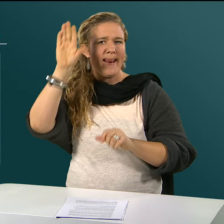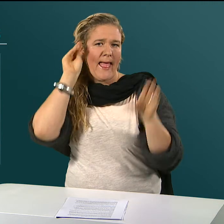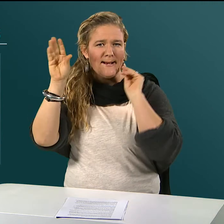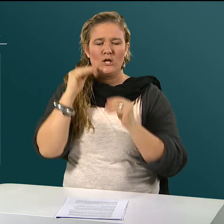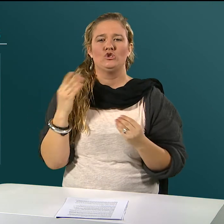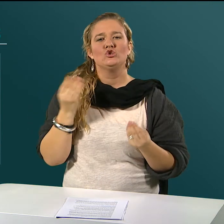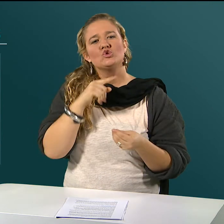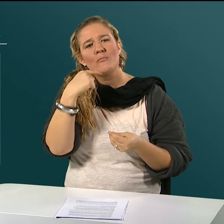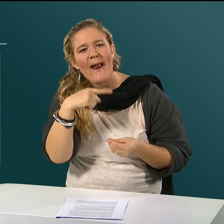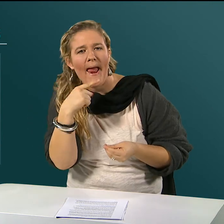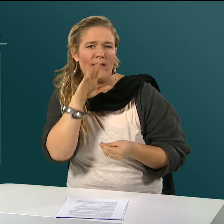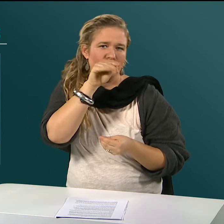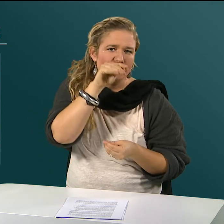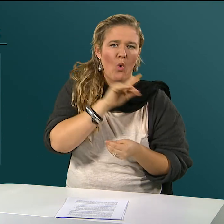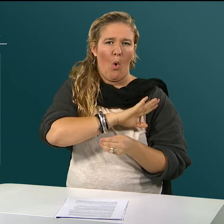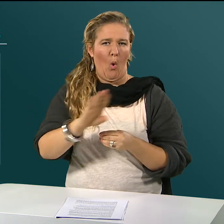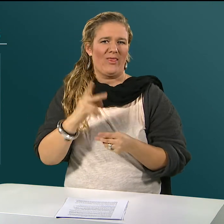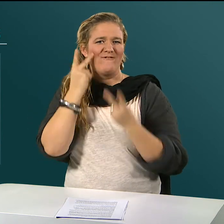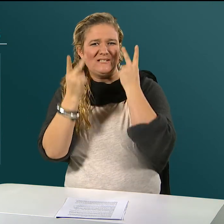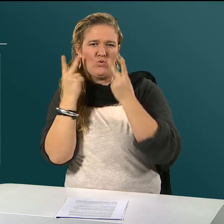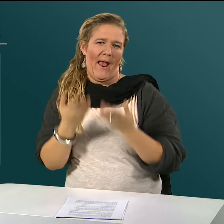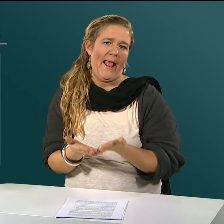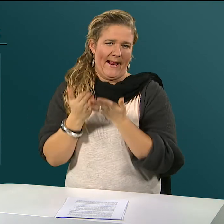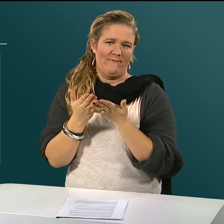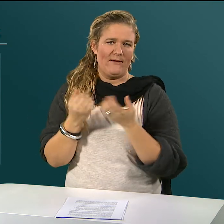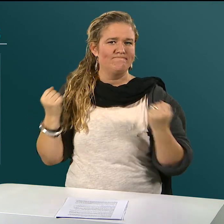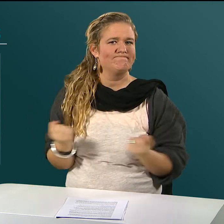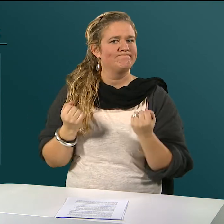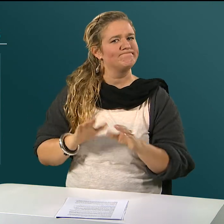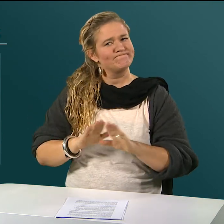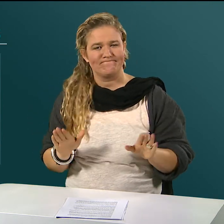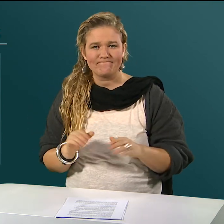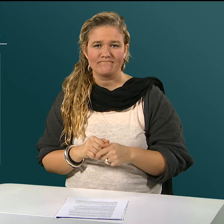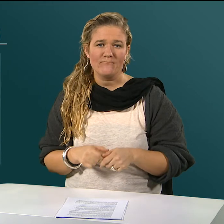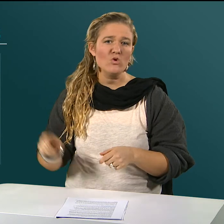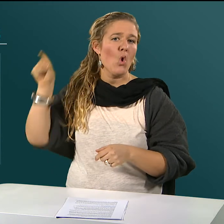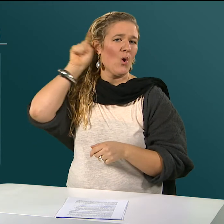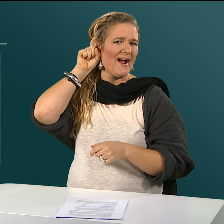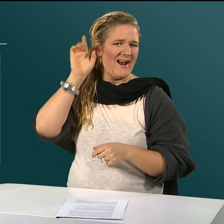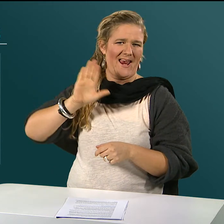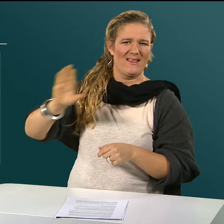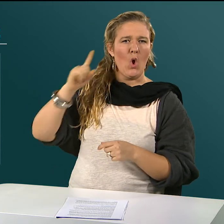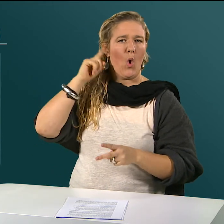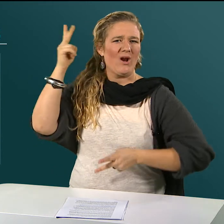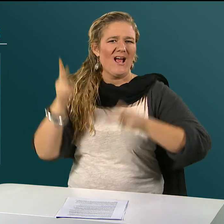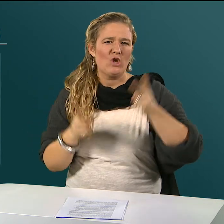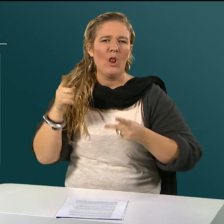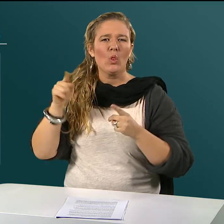Die meisten von ihnen lernen Reden ohne visuelle Hilfe. Hörgeräte helfen hörgeschädigten Menschen nur den Klang zu verstärken.